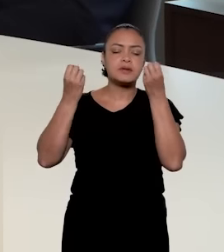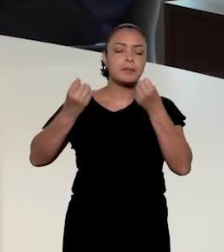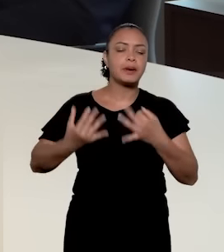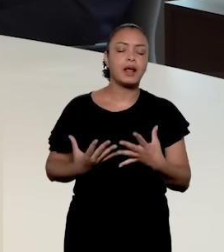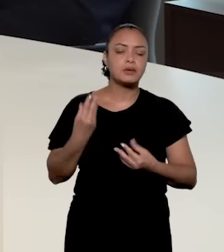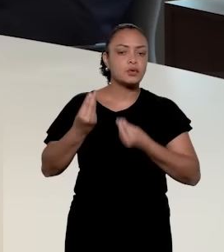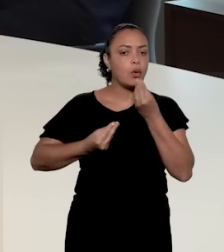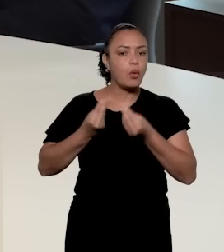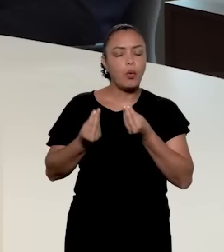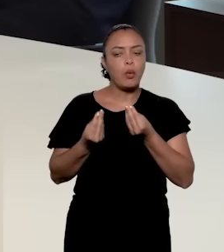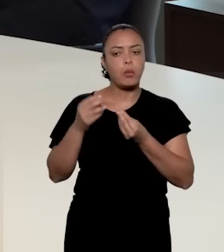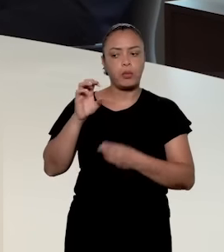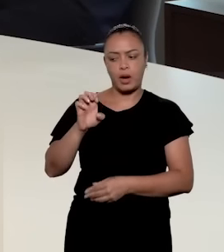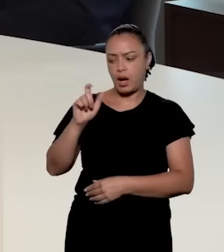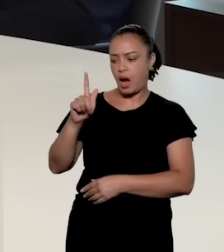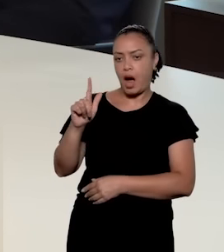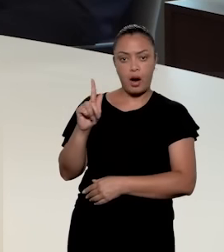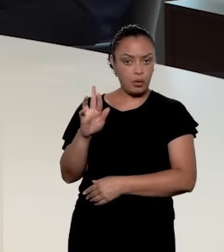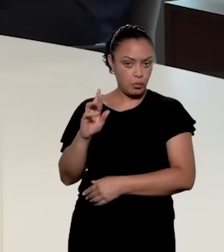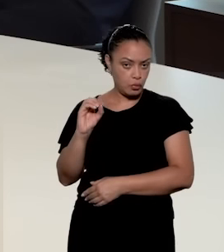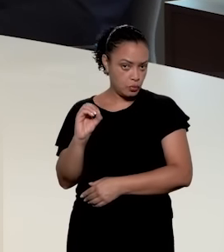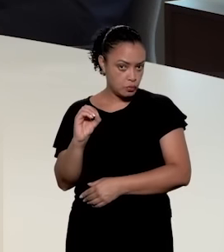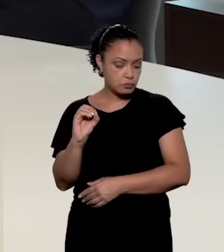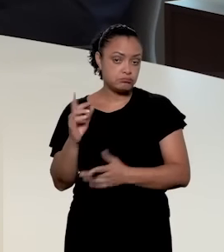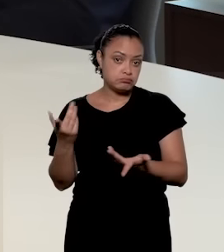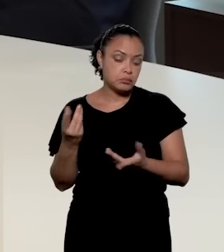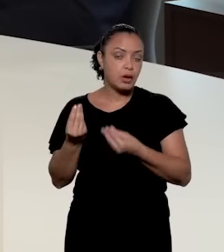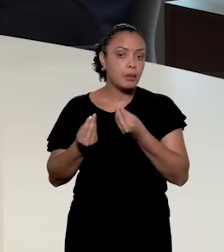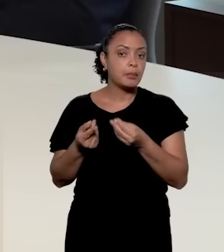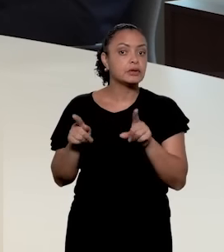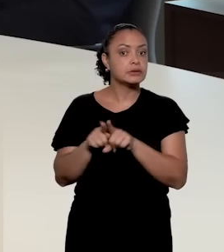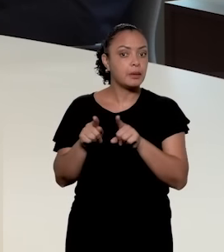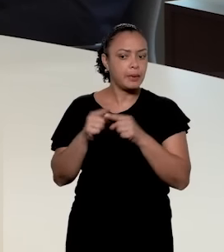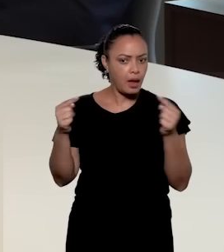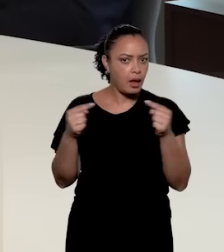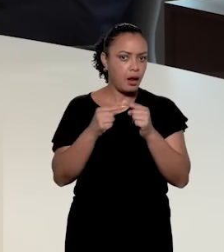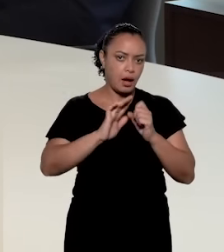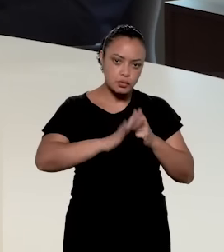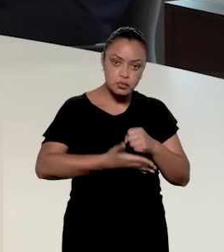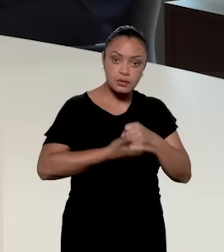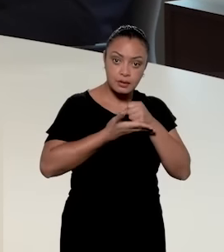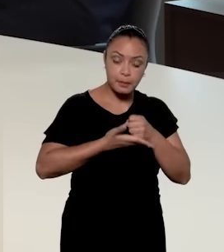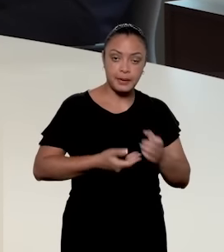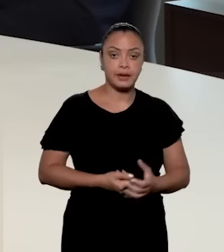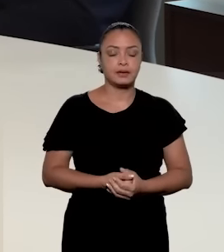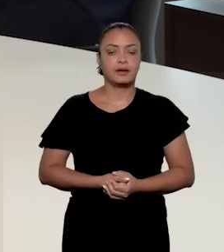E-agro e se a ideia é financiar também projetos ligados à sustentabilidade?